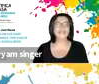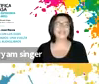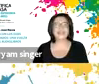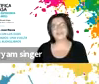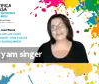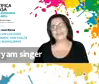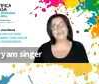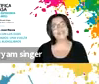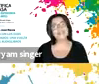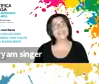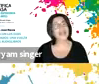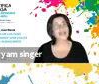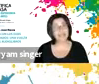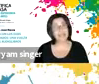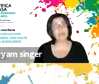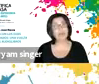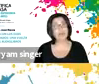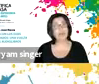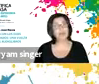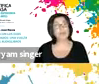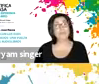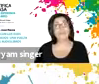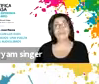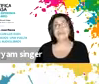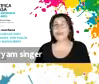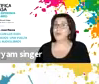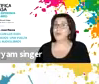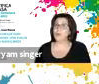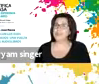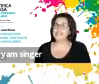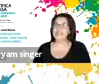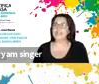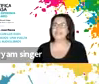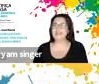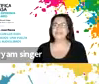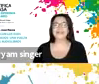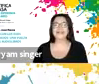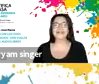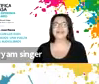charlas breves que tiene por objeto compartir algunas experiencias de las